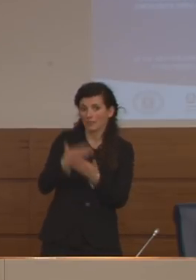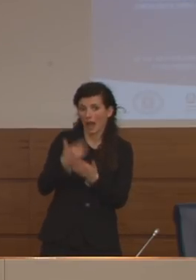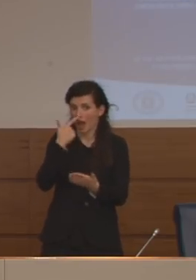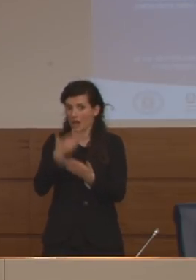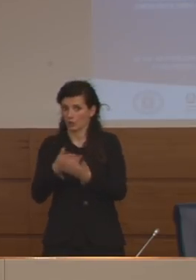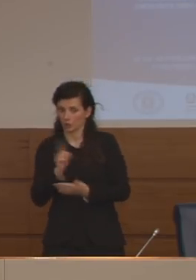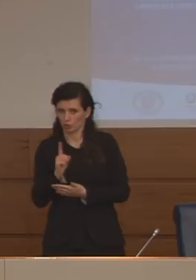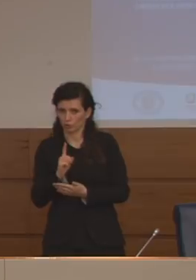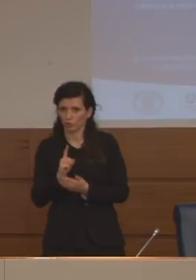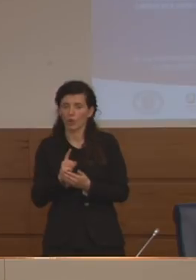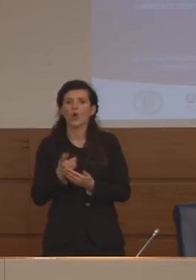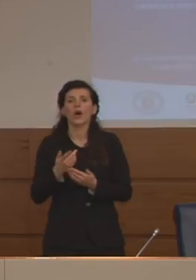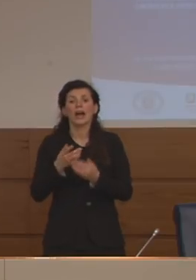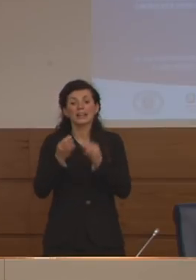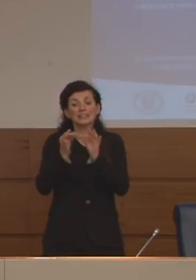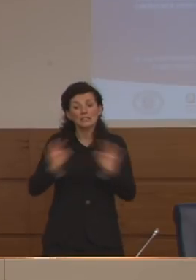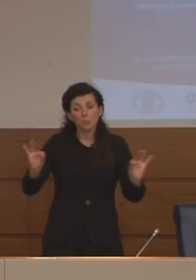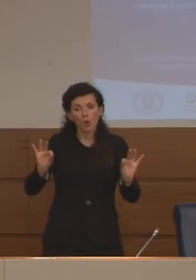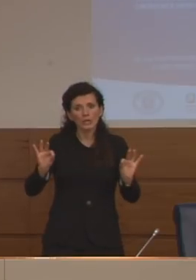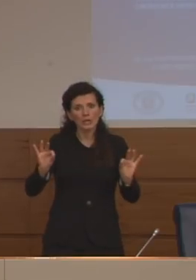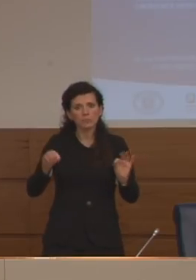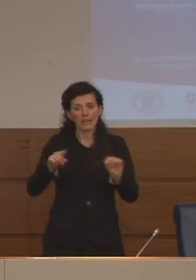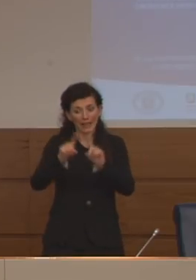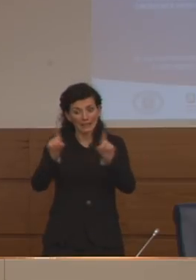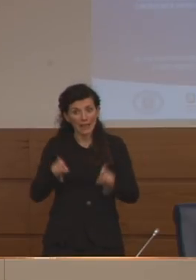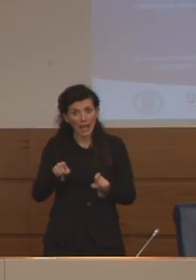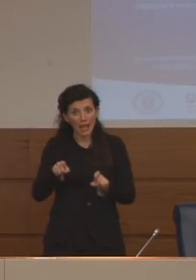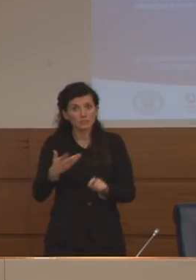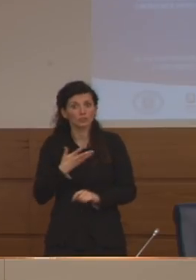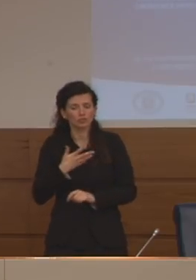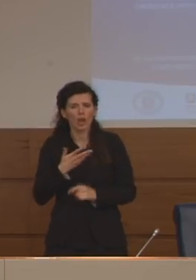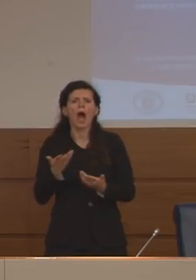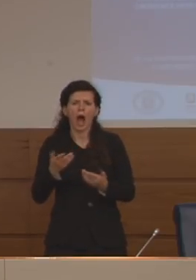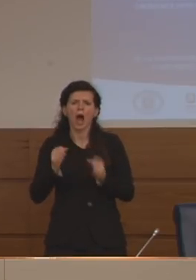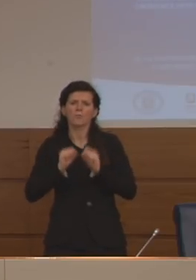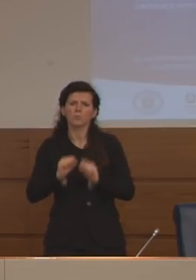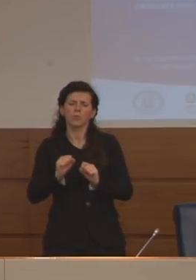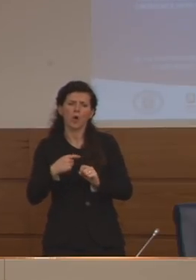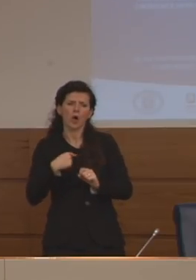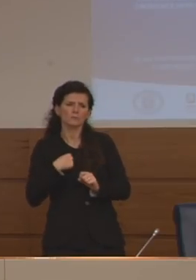disponibilità consente effettivamente di poter fare anche altre scelte e di poter